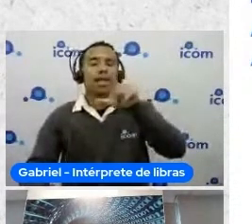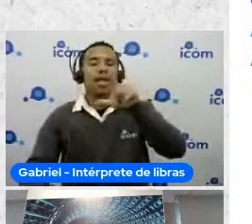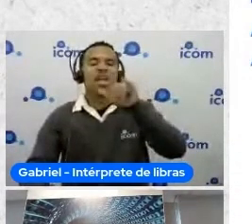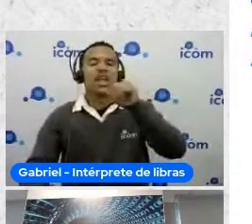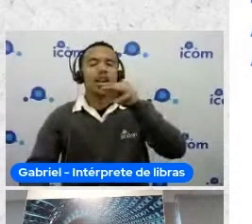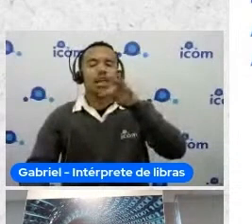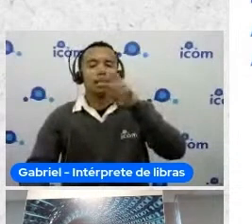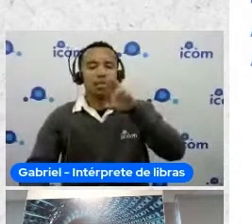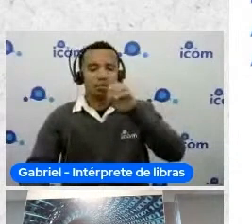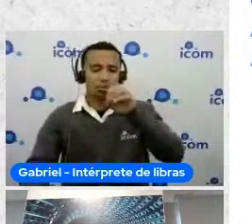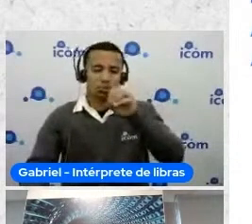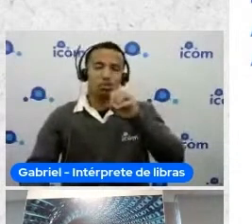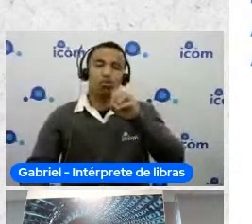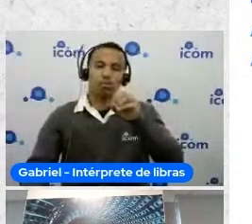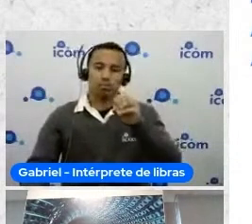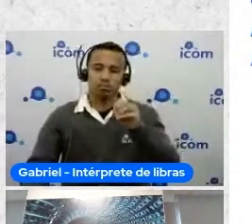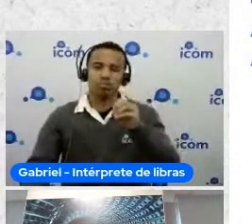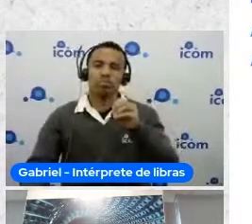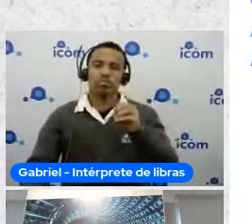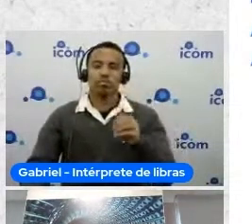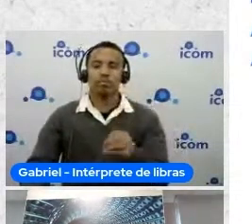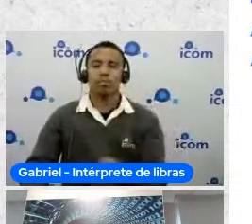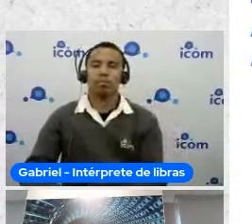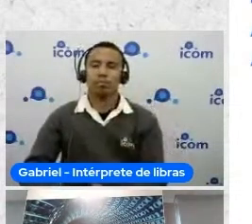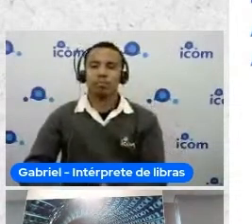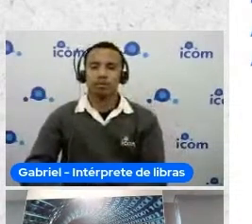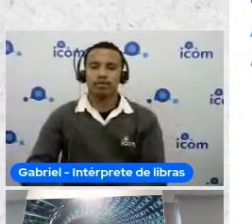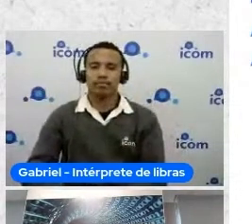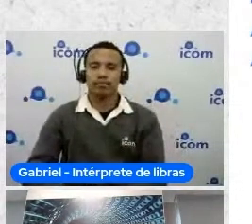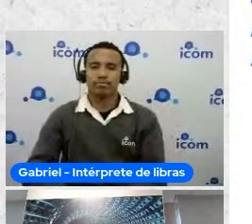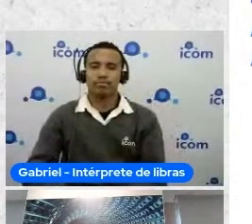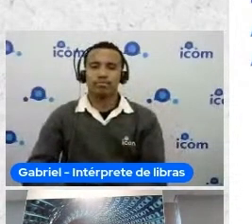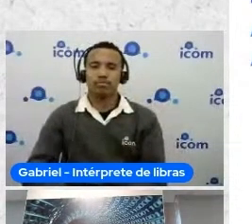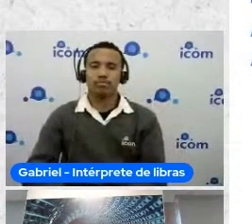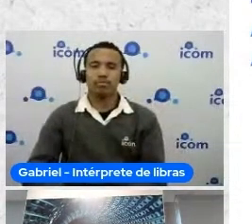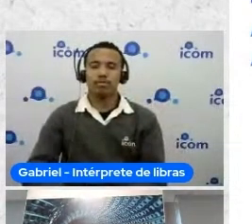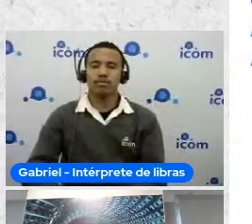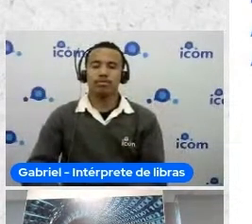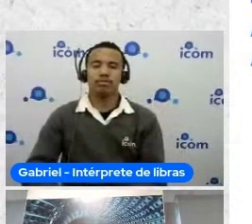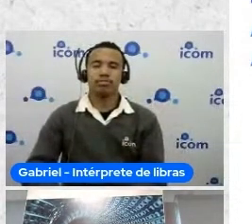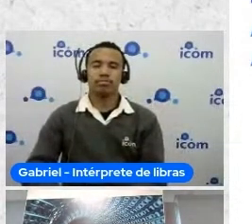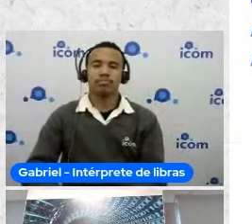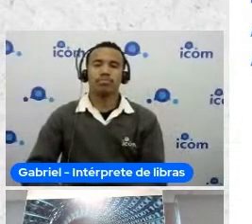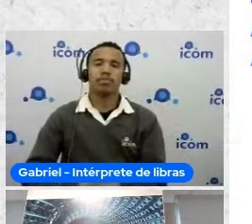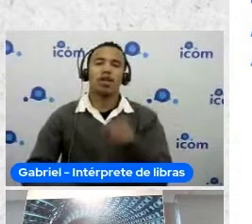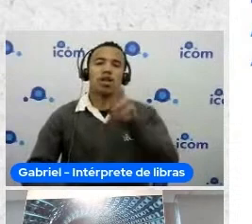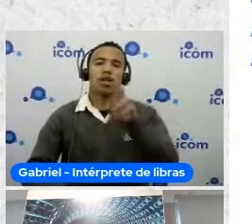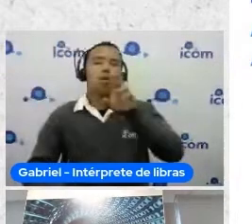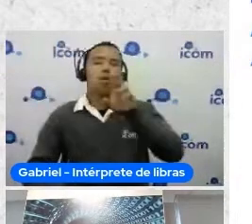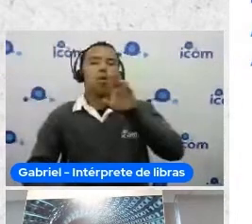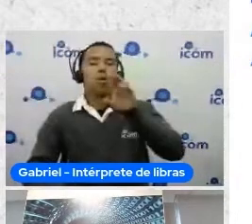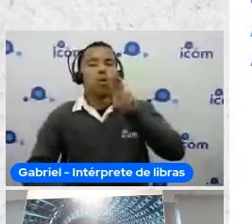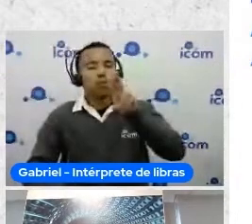de rolos, tanto radiais como axiais, rolamentos cabe e rolamentos de rolos cônicos também entram